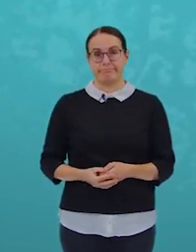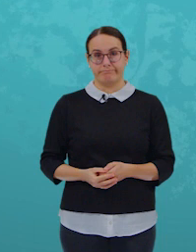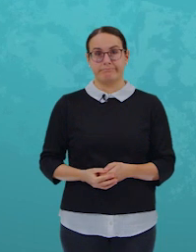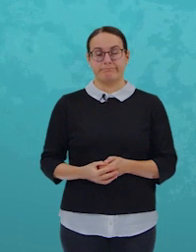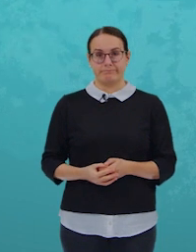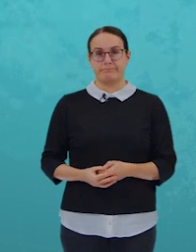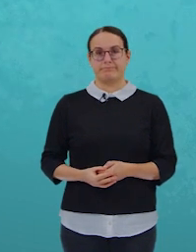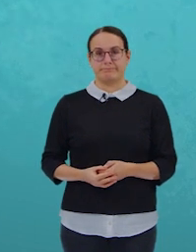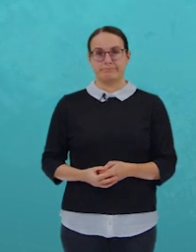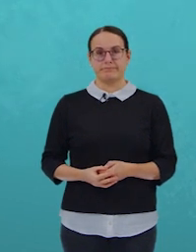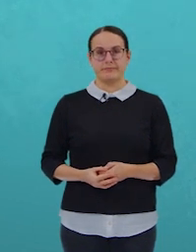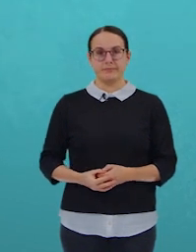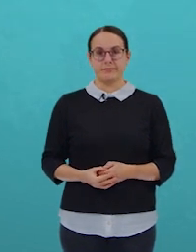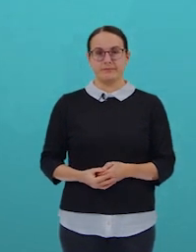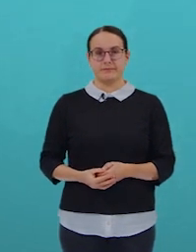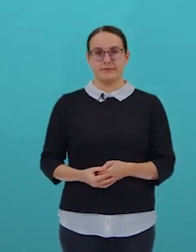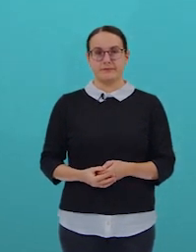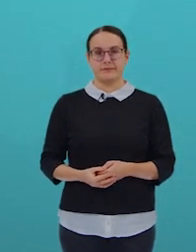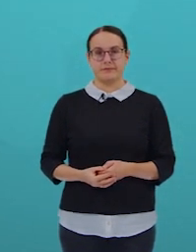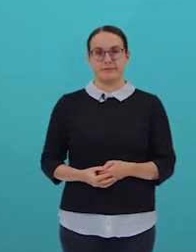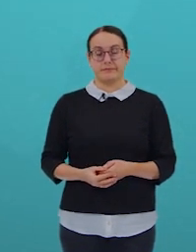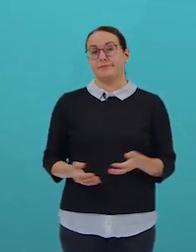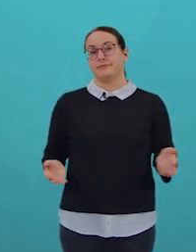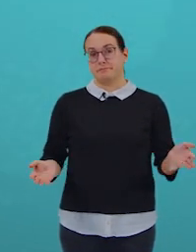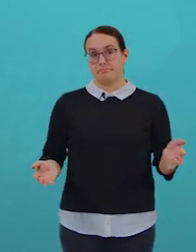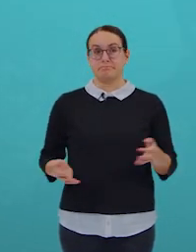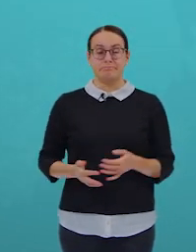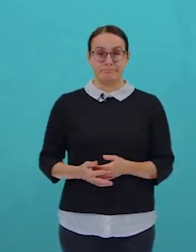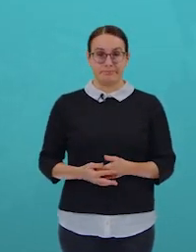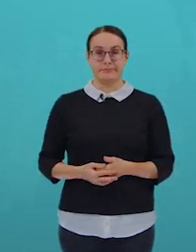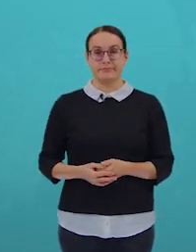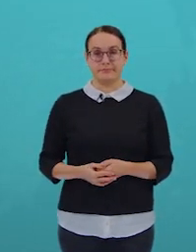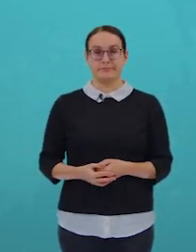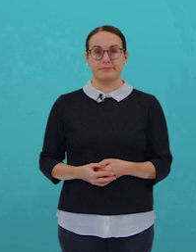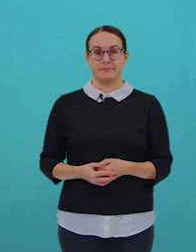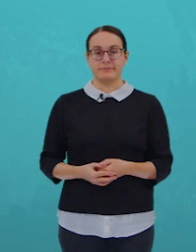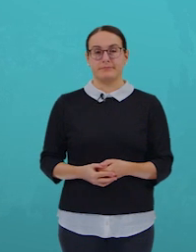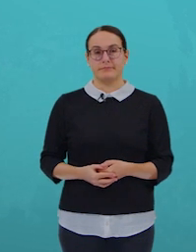festgestellt wurde. Expert:innen vermuten, dass die Mutation in einem Patienten mit HIV oder einer